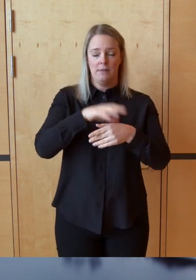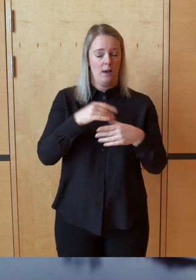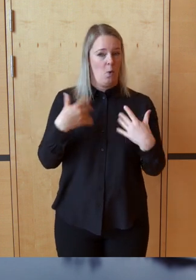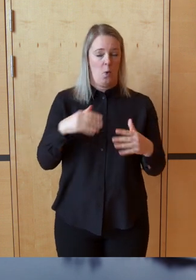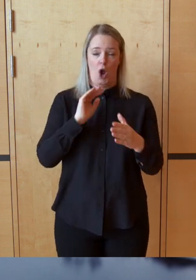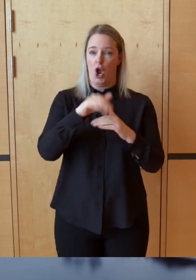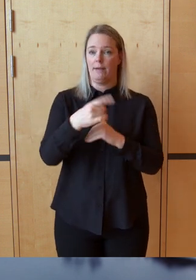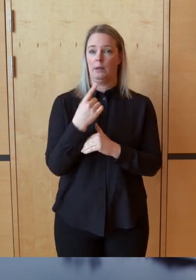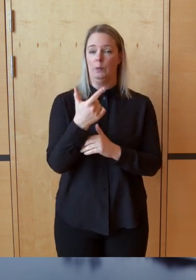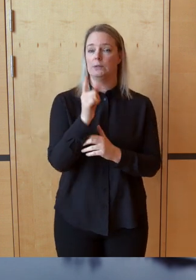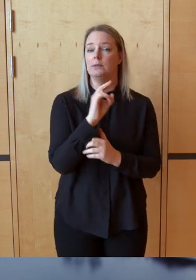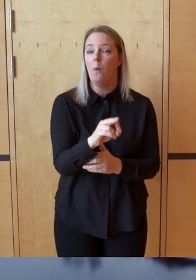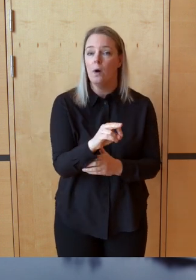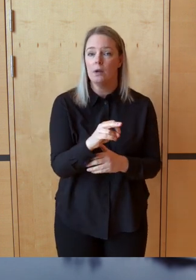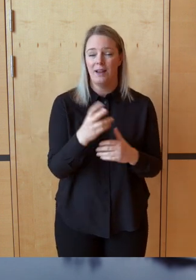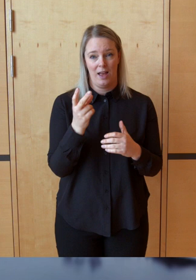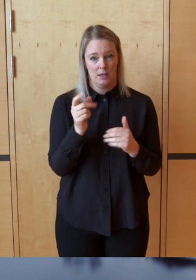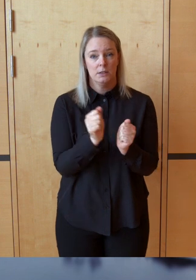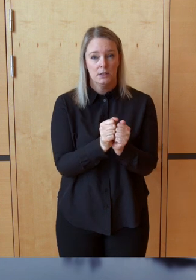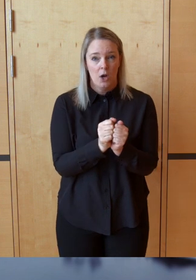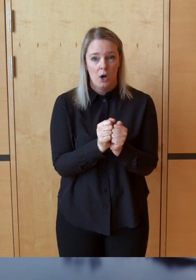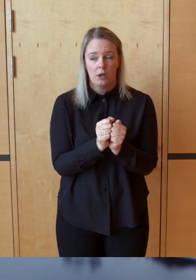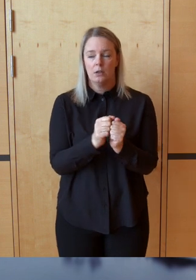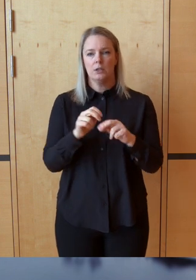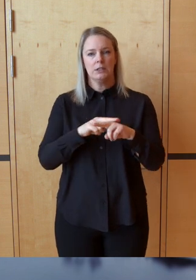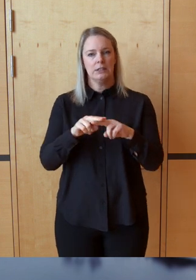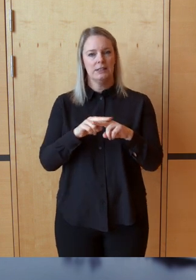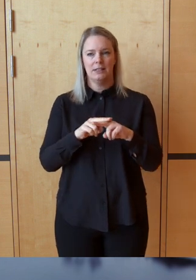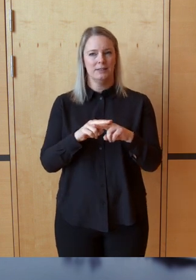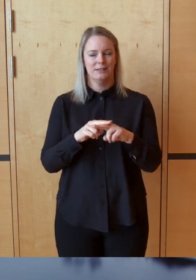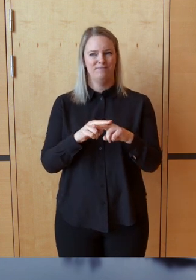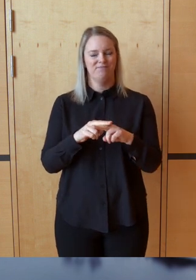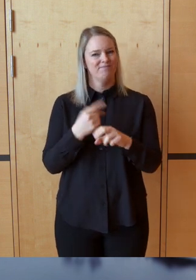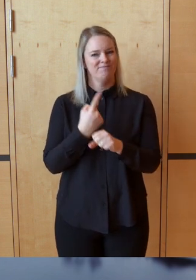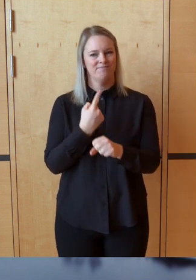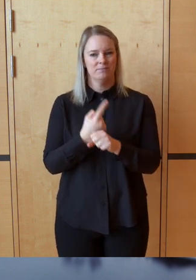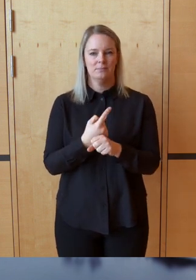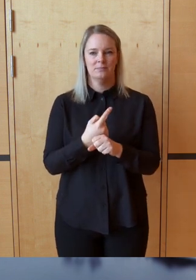1000 år i princip så att de känns väldigt relativistisk tycker jag att säga att